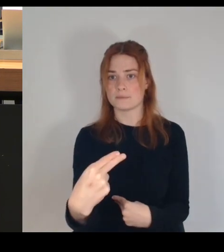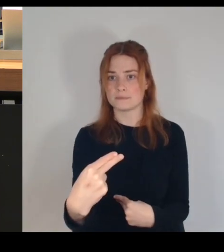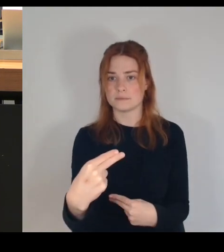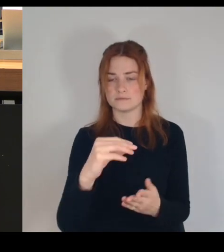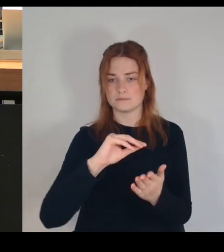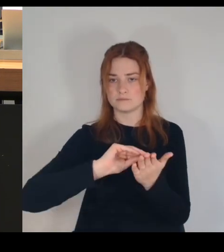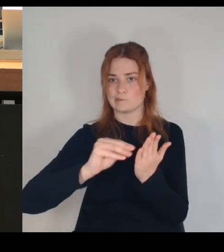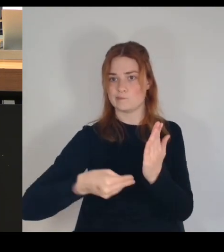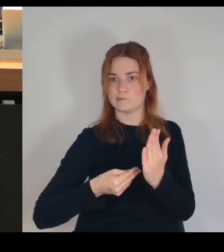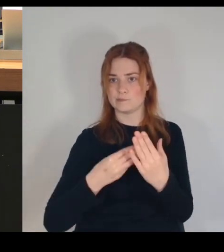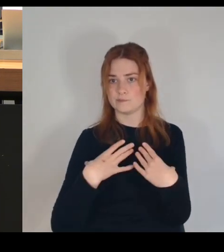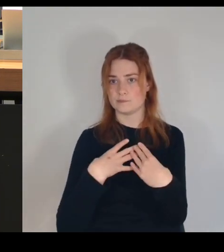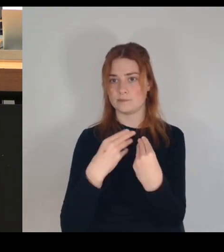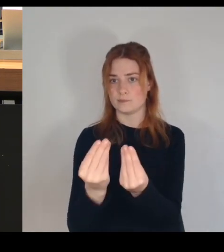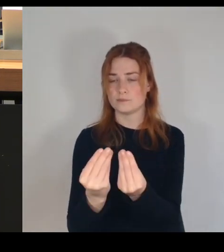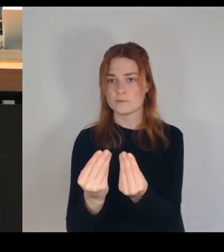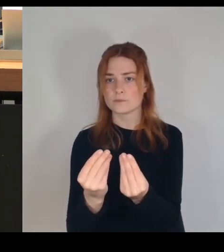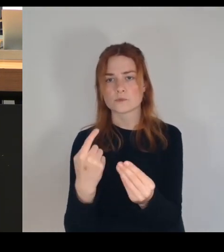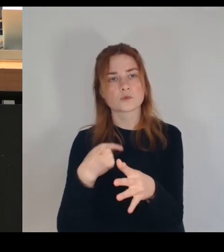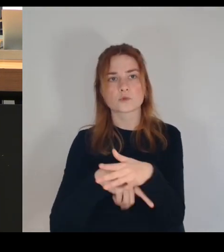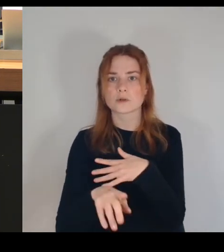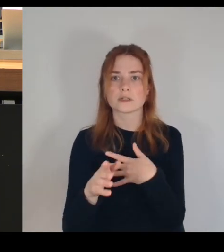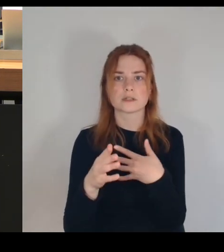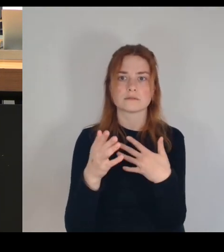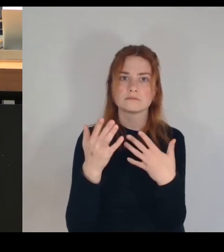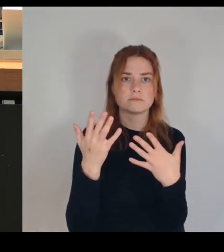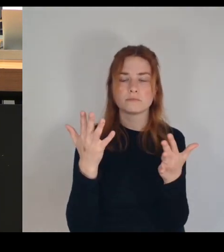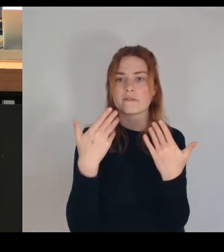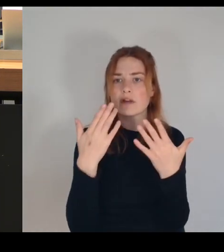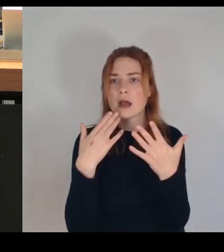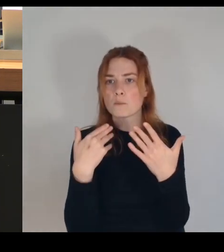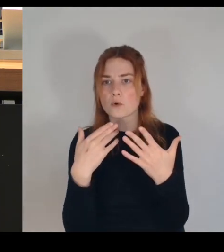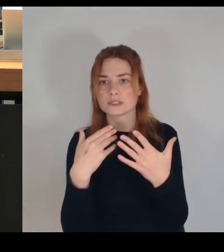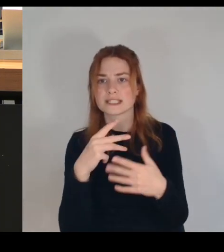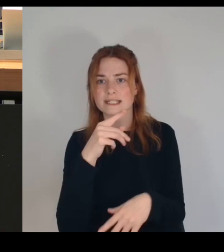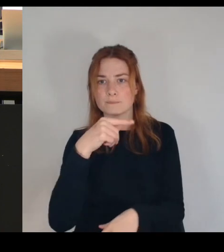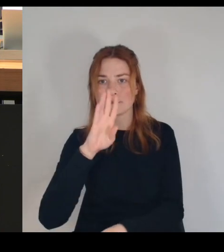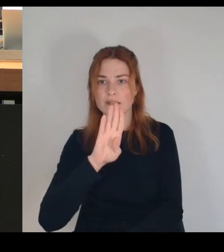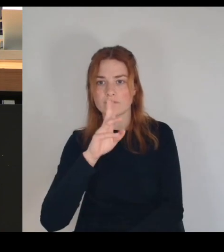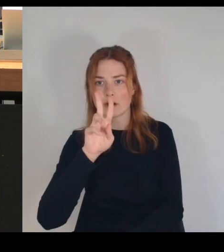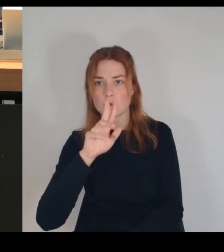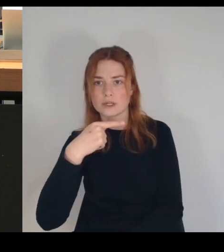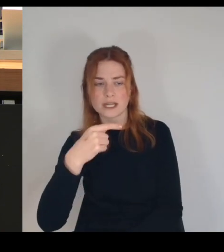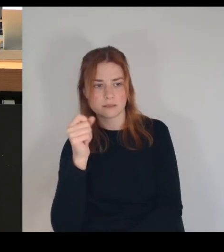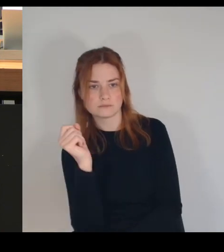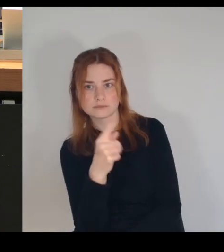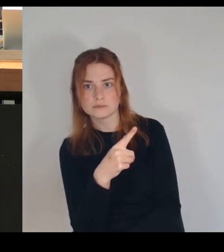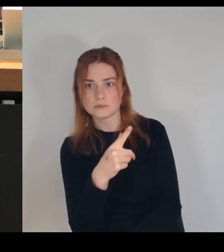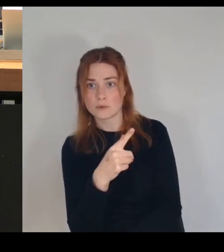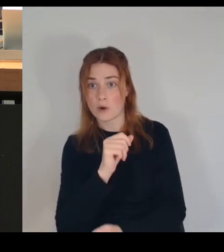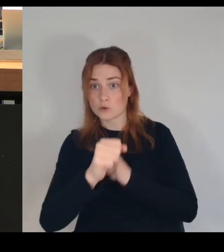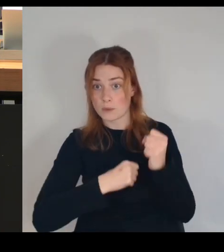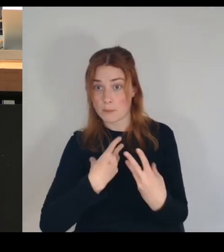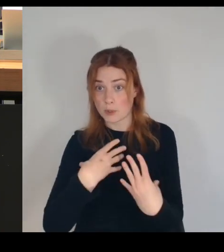führt das nicht nur dazu, dass wir noch mehr illegale Migranten anlocken, sondern es ist schlichtweg rechtswidrig rechtswidrig.